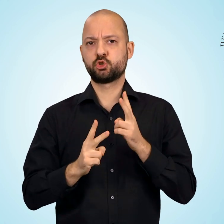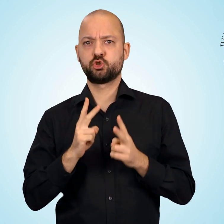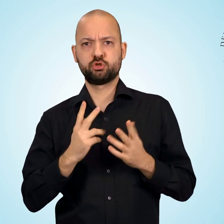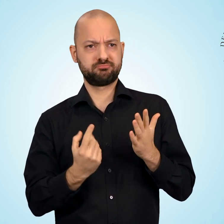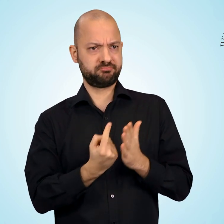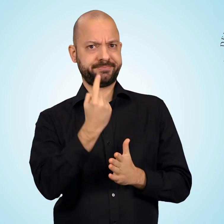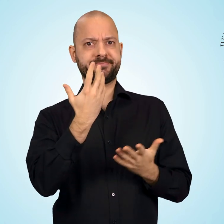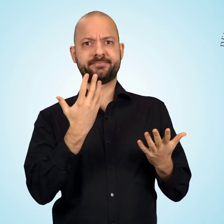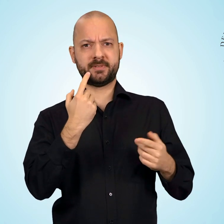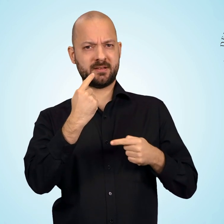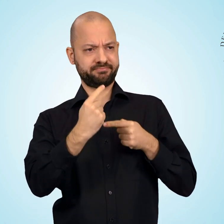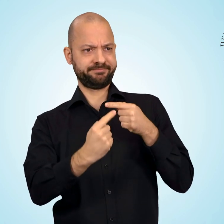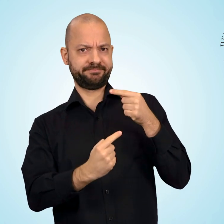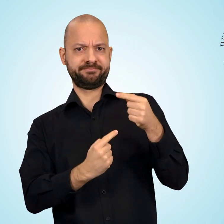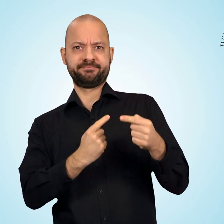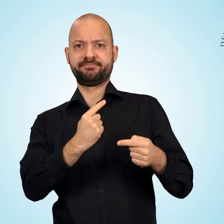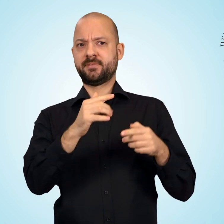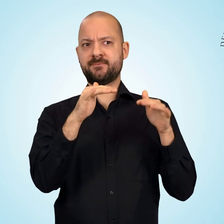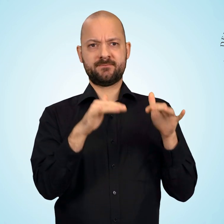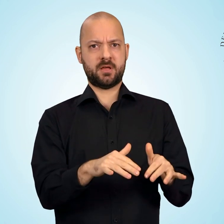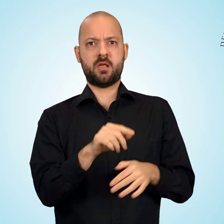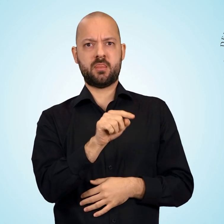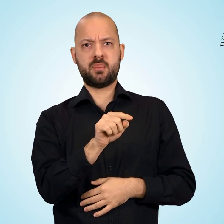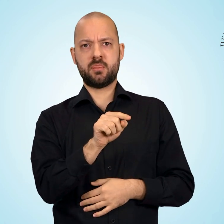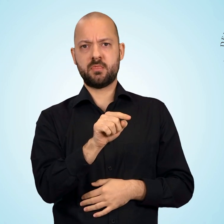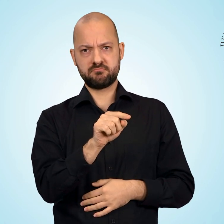ein erster juristischer Präzedenzfall in Deutschland